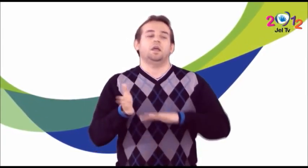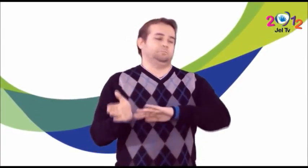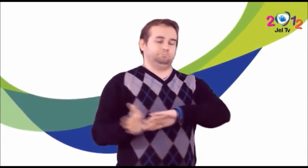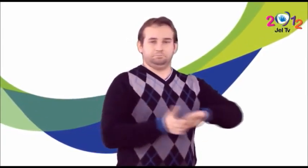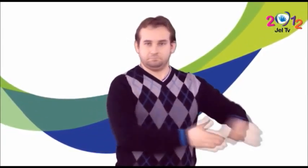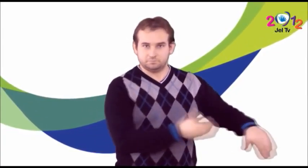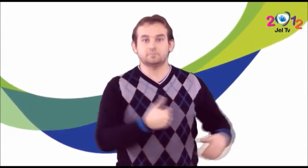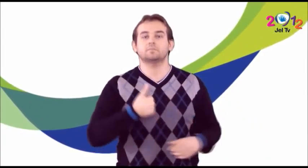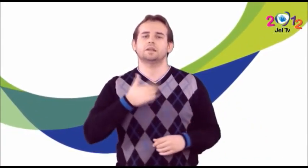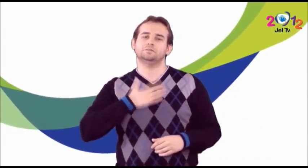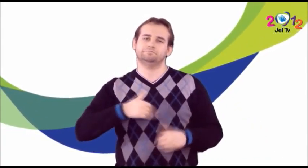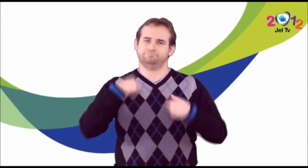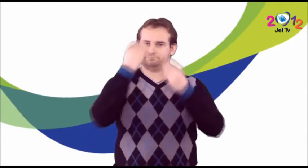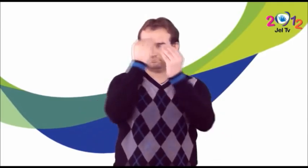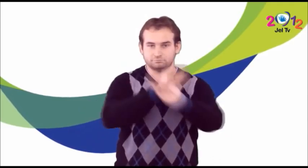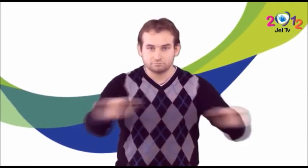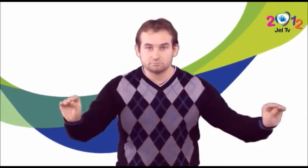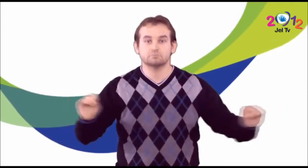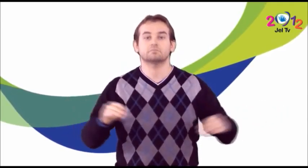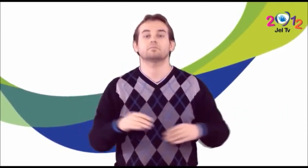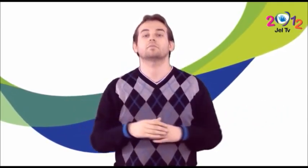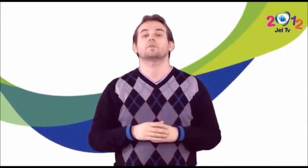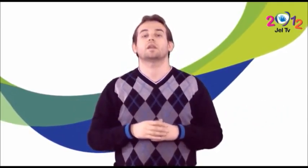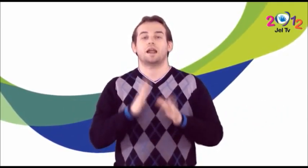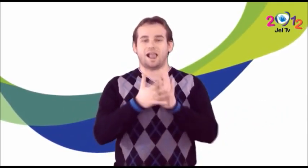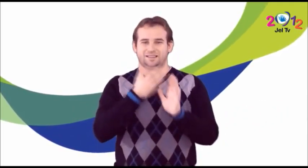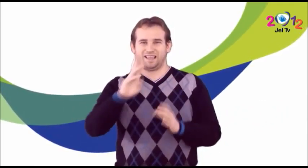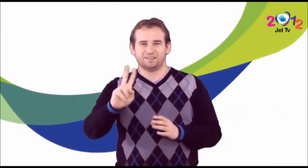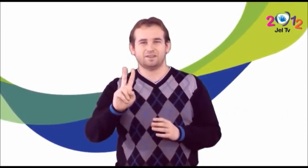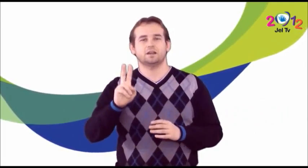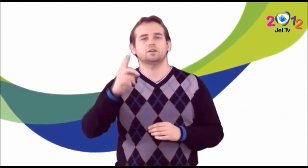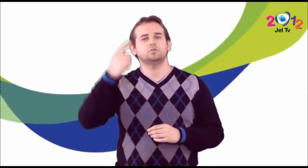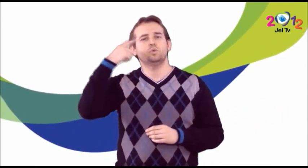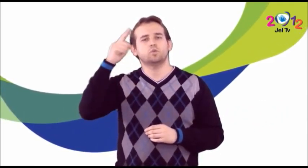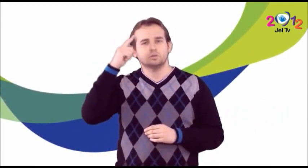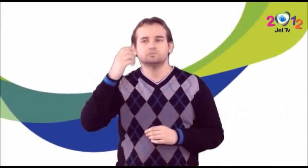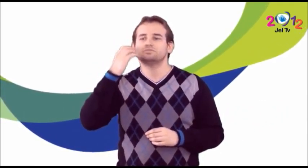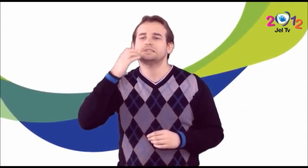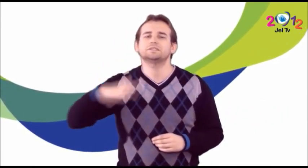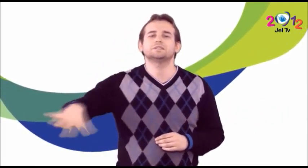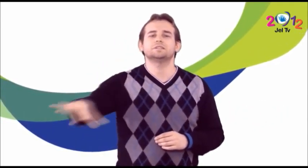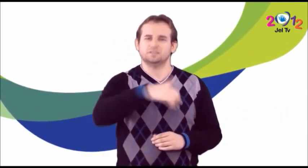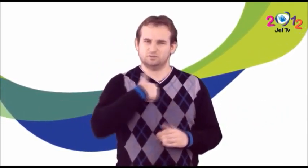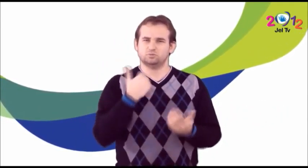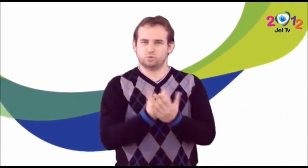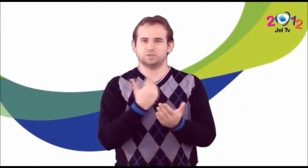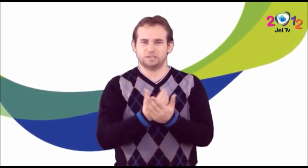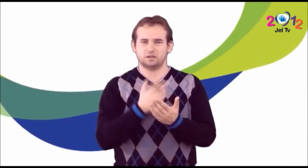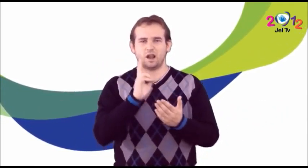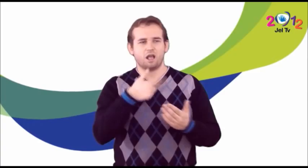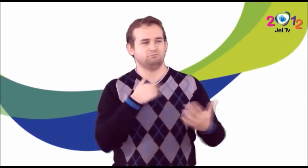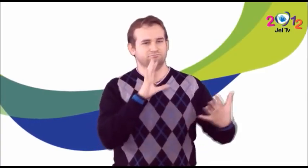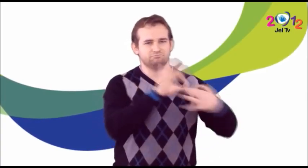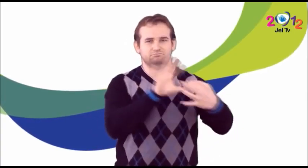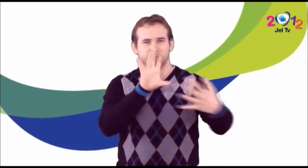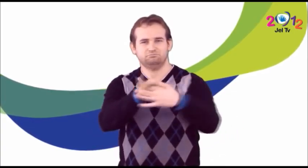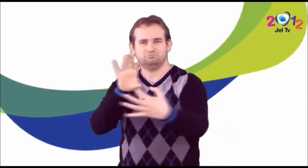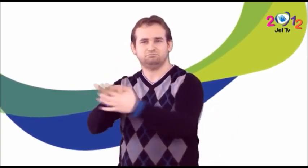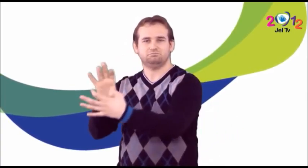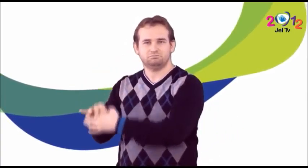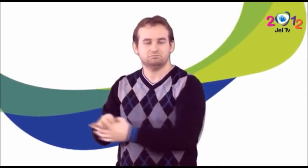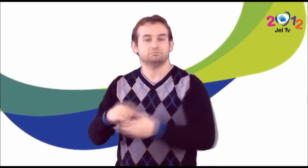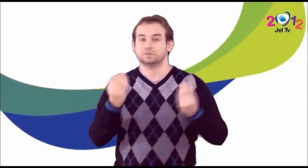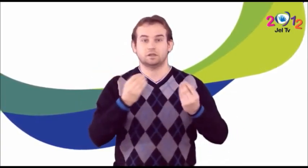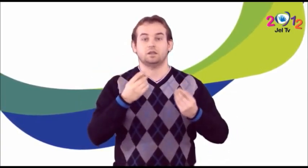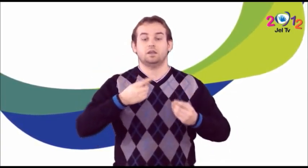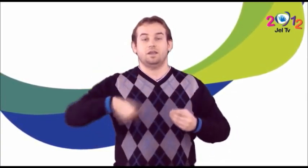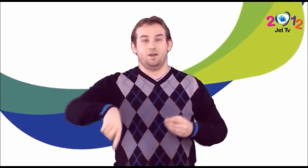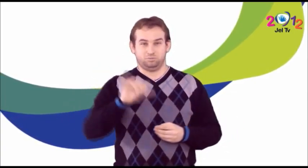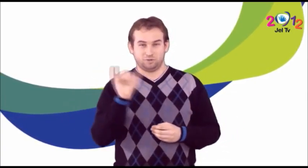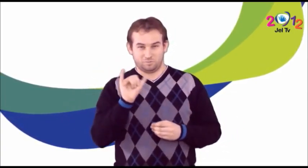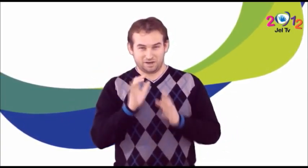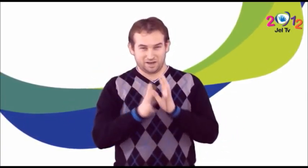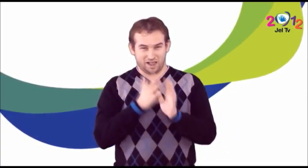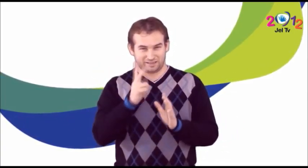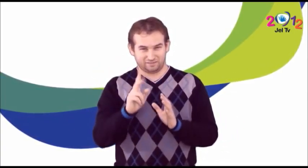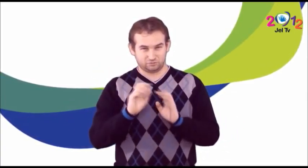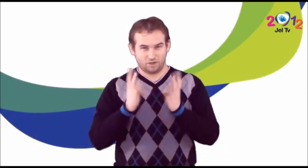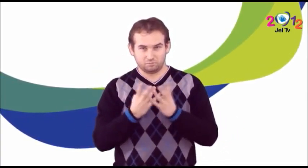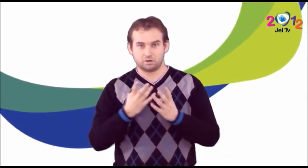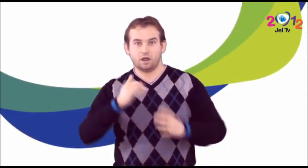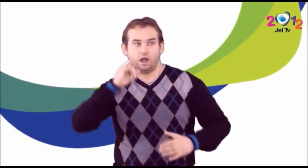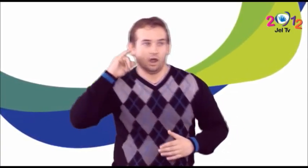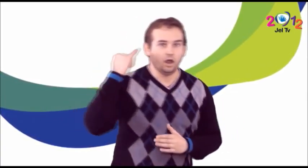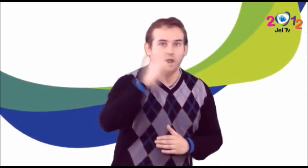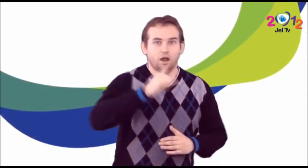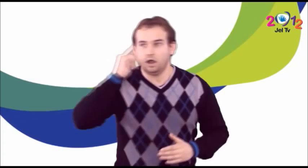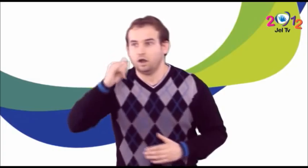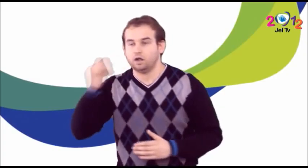Szeretnélek értesíteni Benneteket, hogy szükségünk van vidéki tudosítóra,mert a JelTv munkatársainak sokat kell utazni, és ez az idõnkbe már nem fér bele.